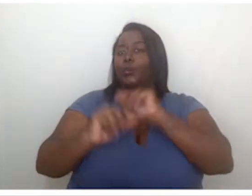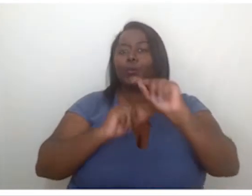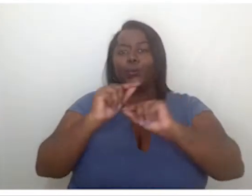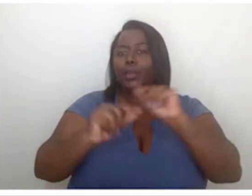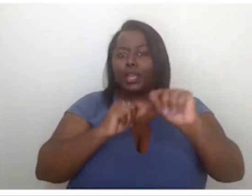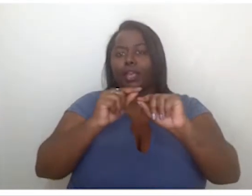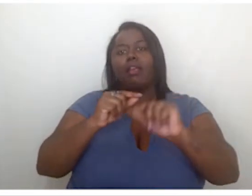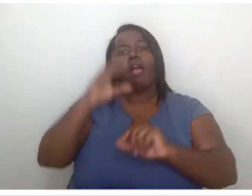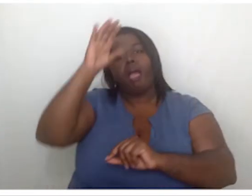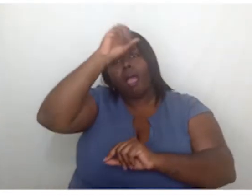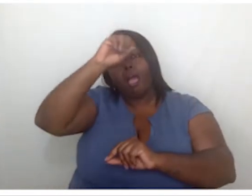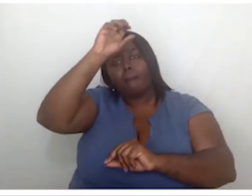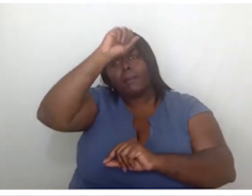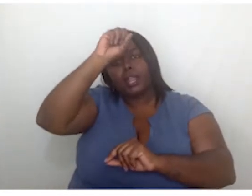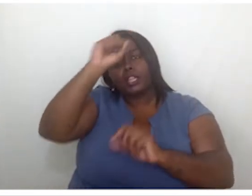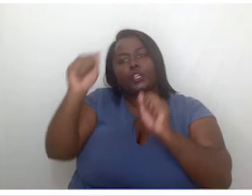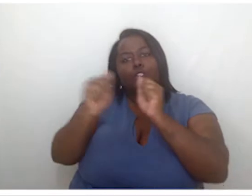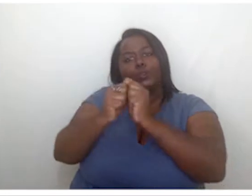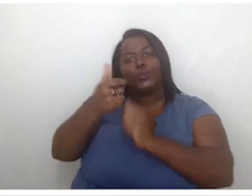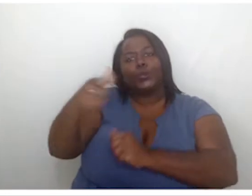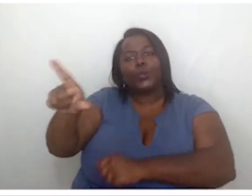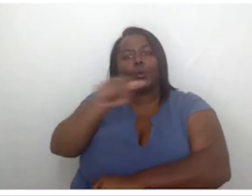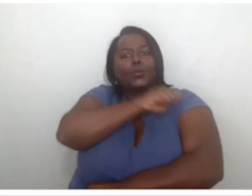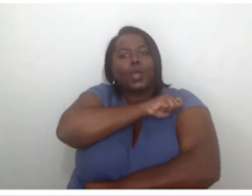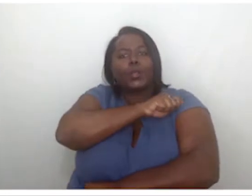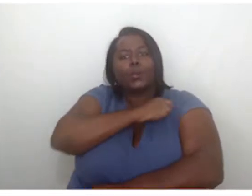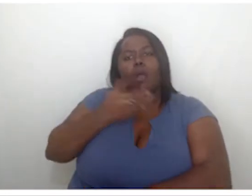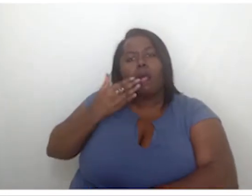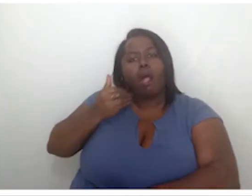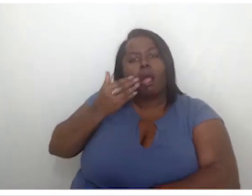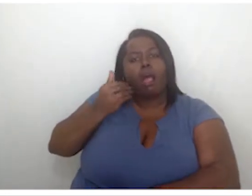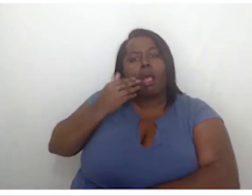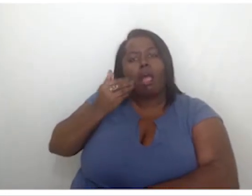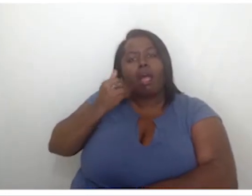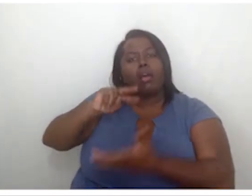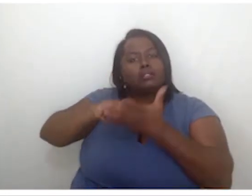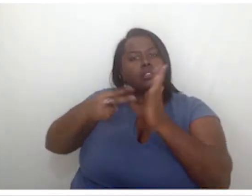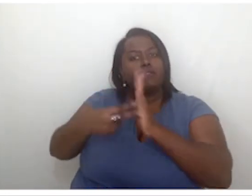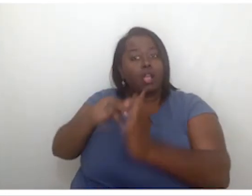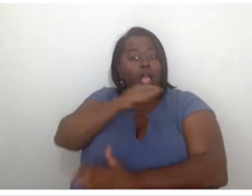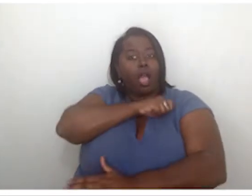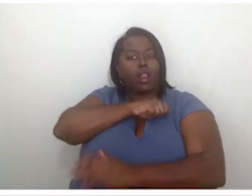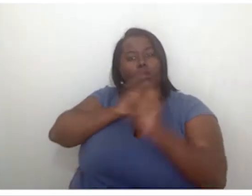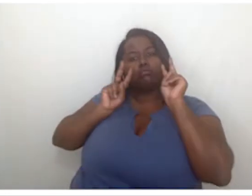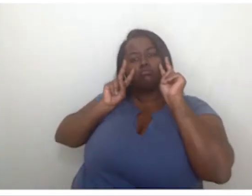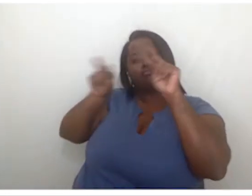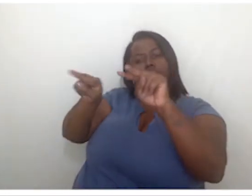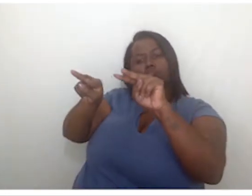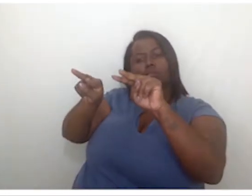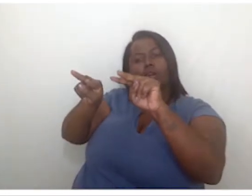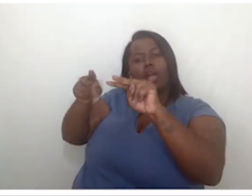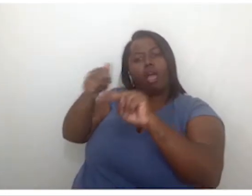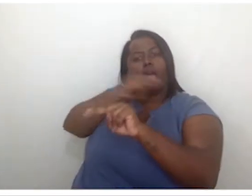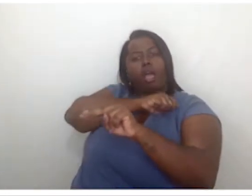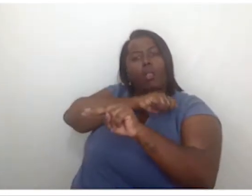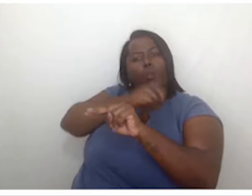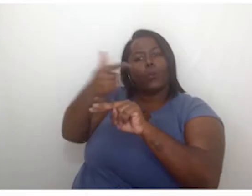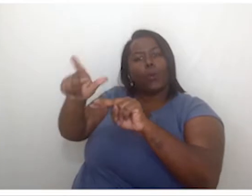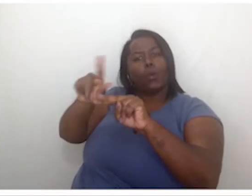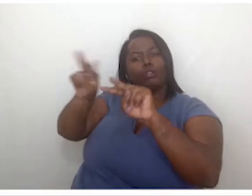y se refiere a ver algo de ti mismo como un reflejo del otro.